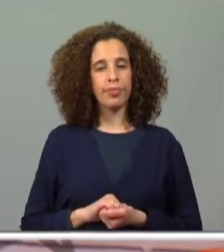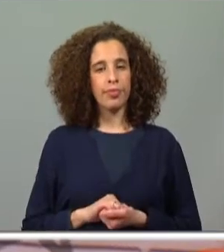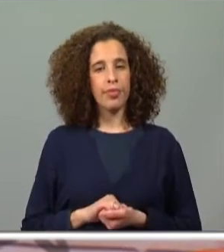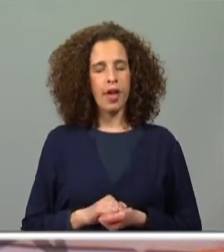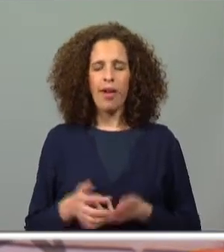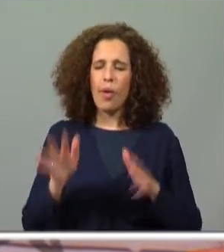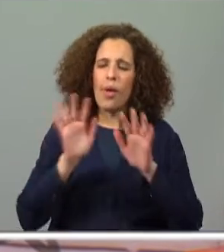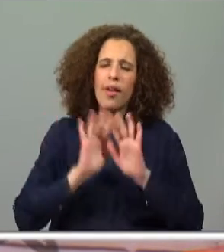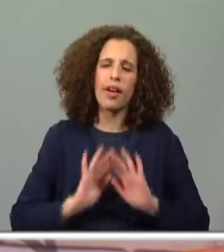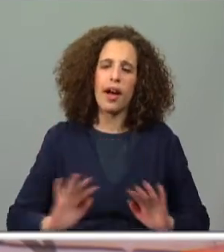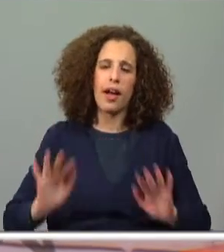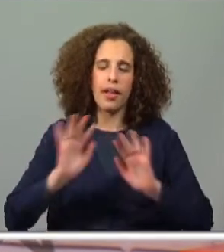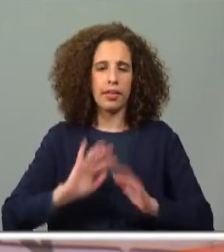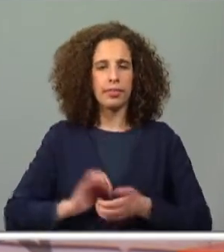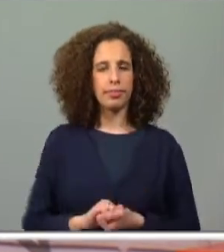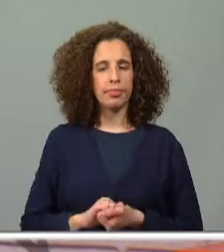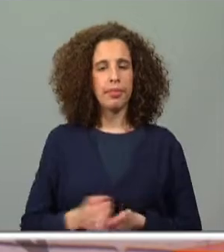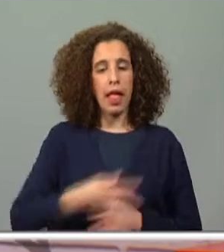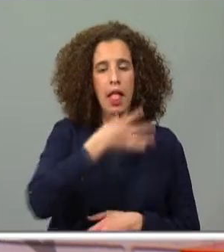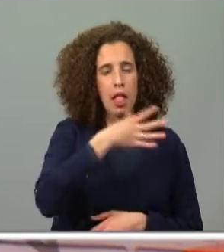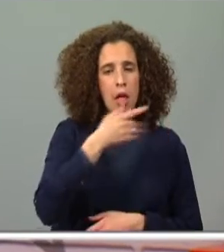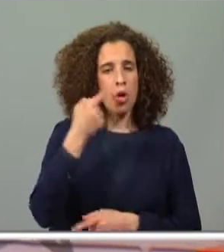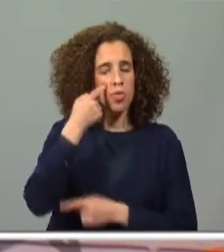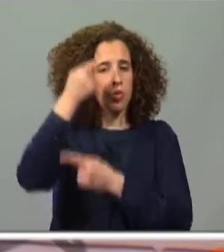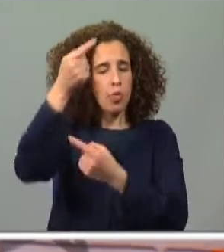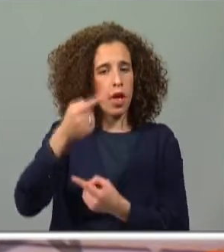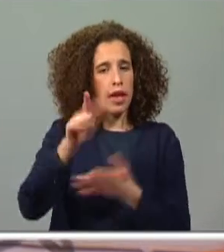muita calma a narradora apresentava-se sempre repara 很平靜敘述者總是自我介紹